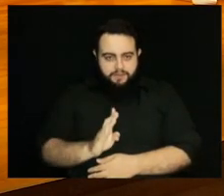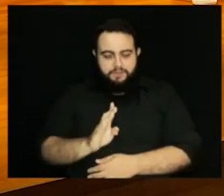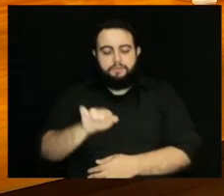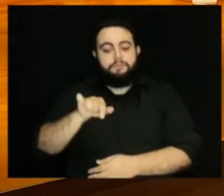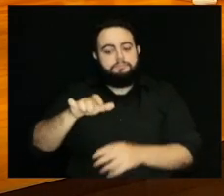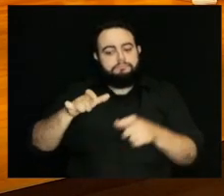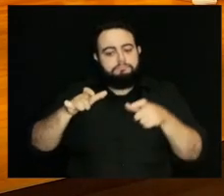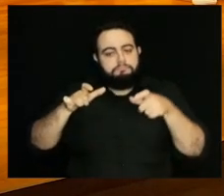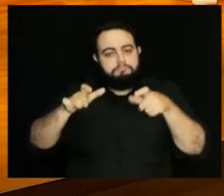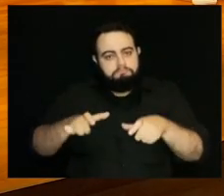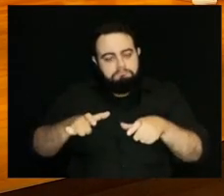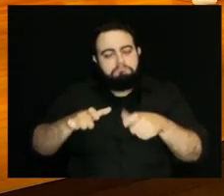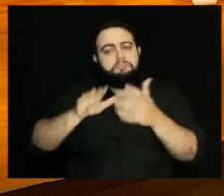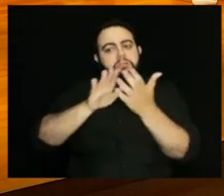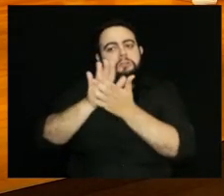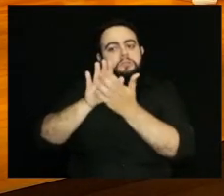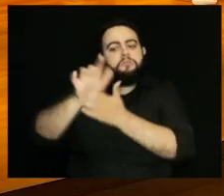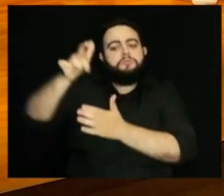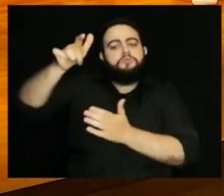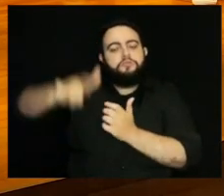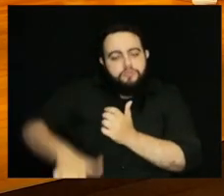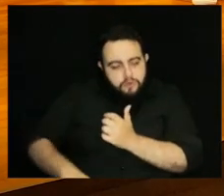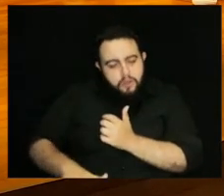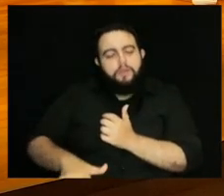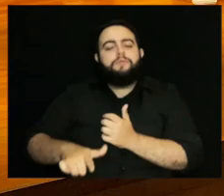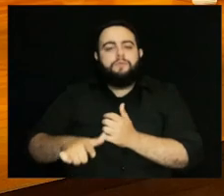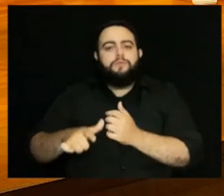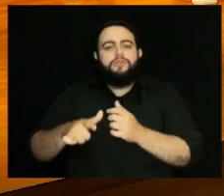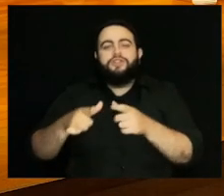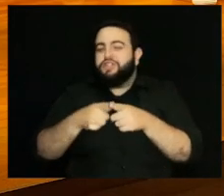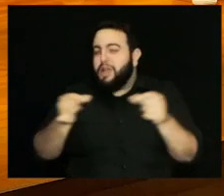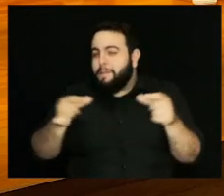foi relançado no Japão, foi relançado na Alemanha. É um disco que na época não fez muito sucesso, é um